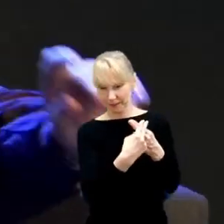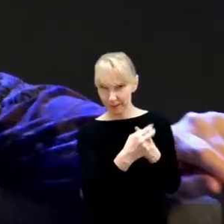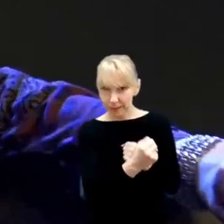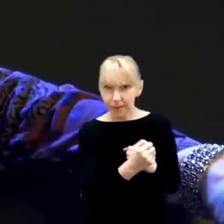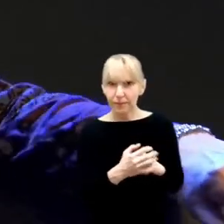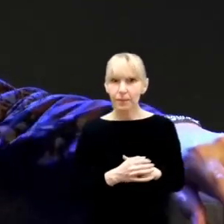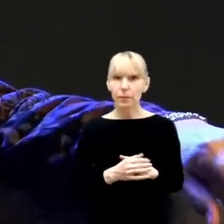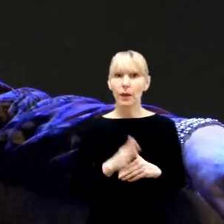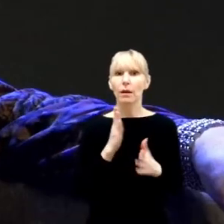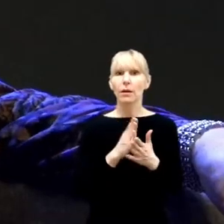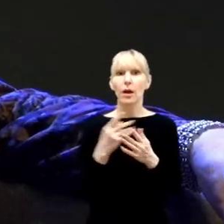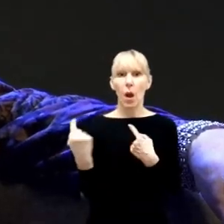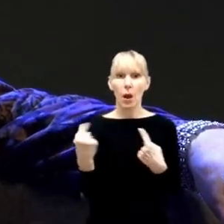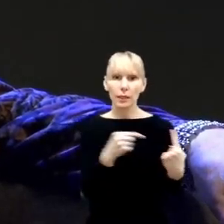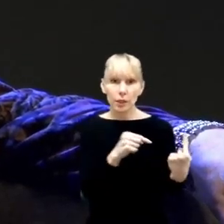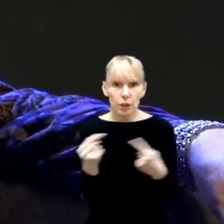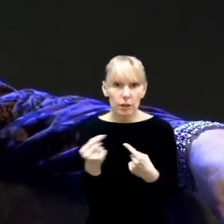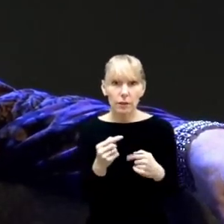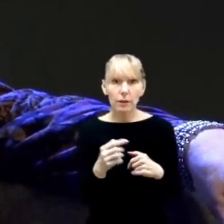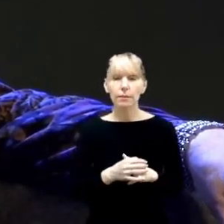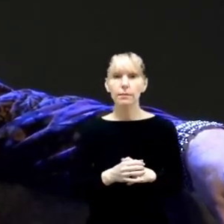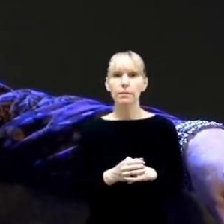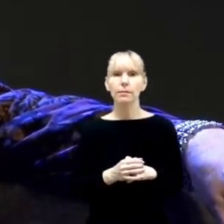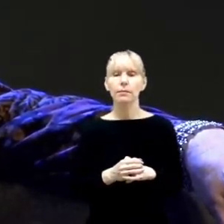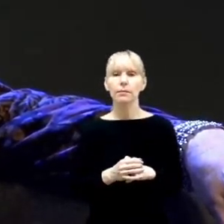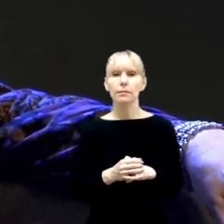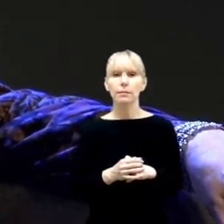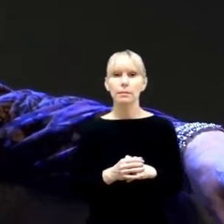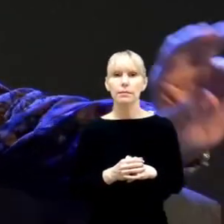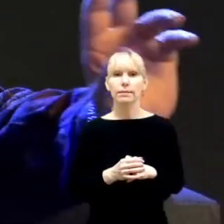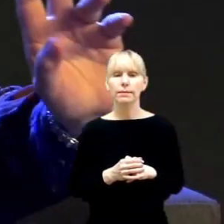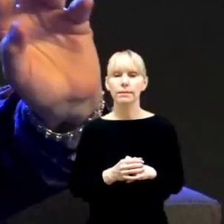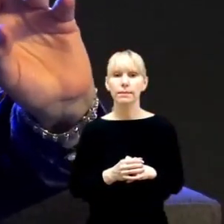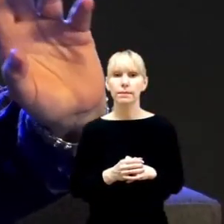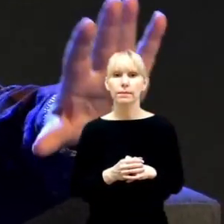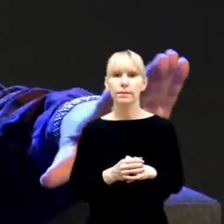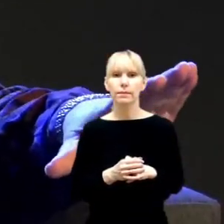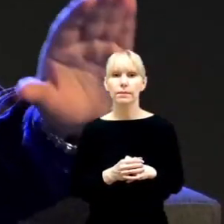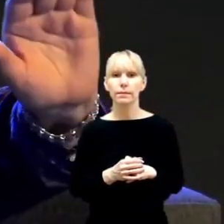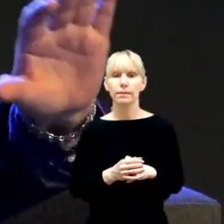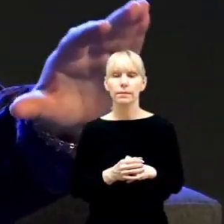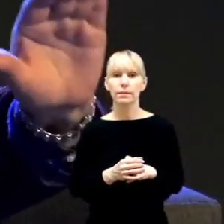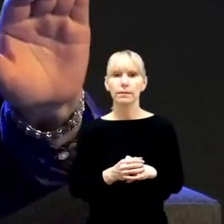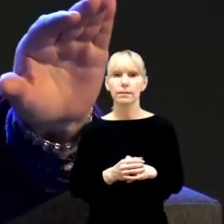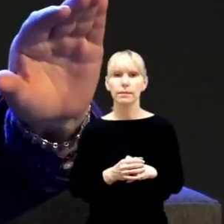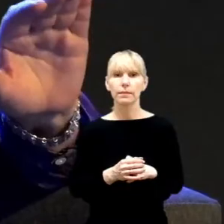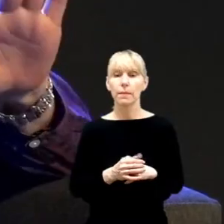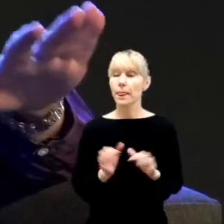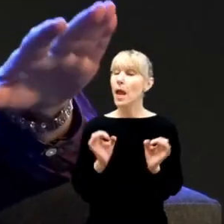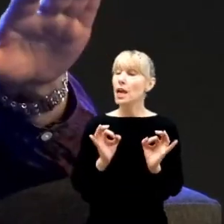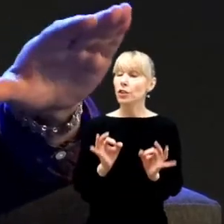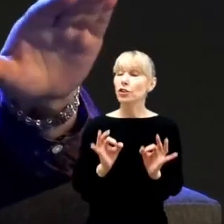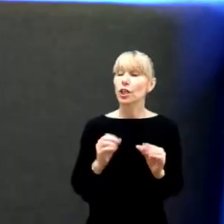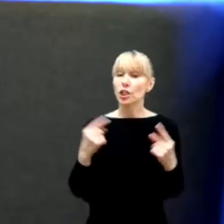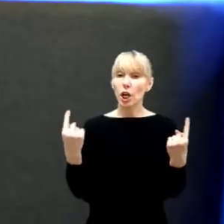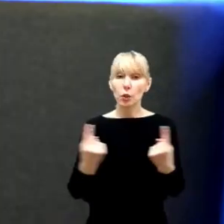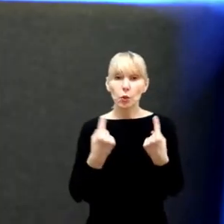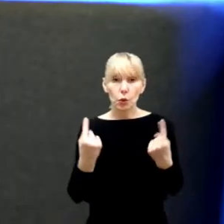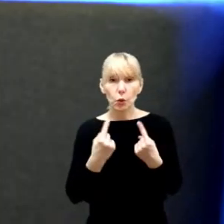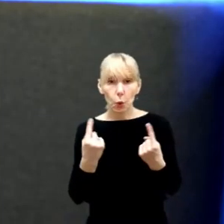tak bym powiedziała. Mianowicie proszę Państwa, dzisiejsza sytuacja na rynku mieszkaniowym